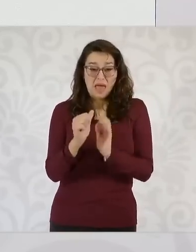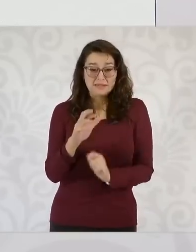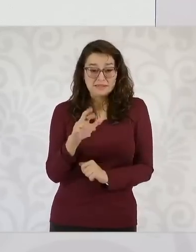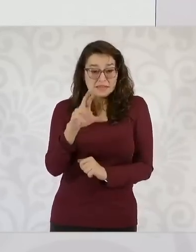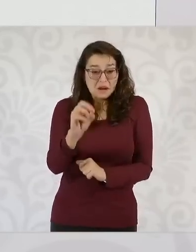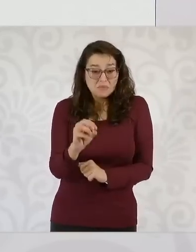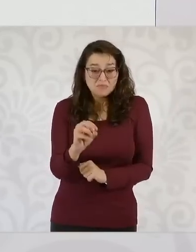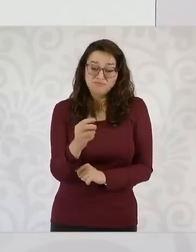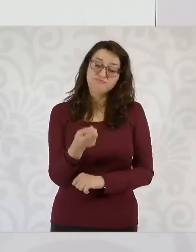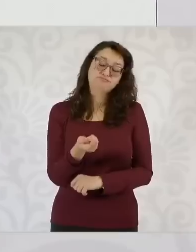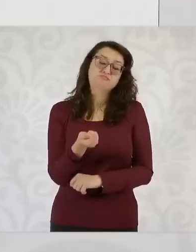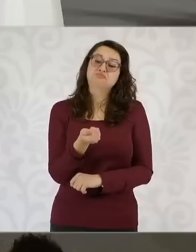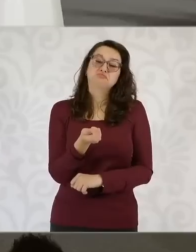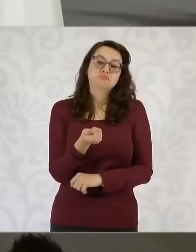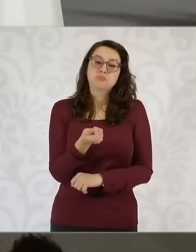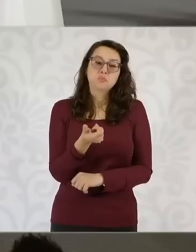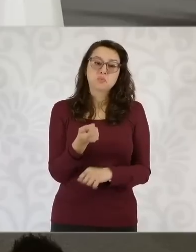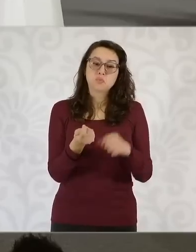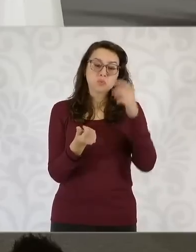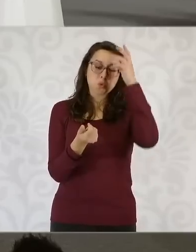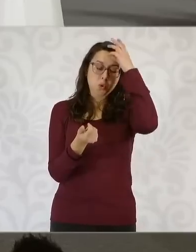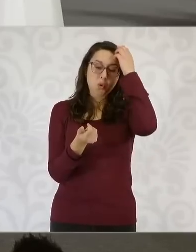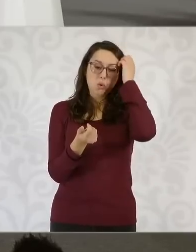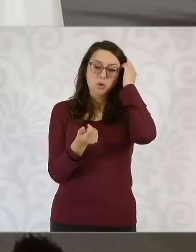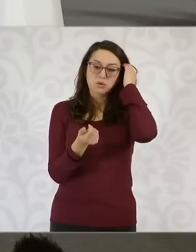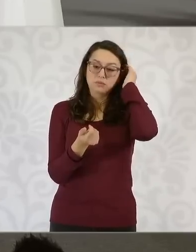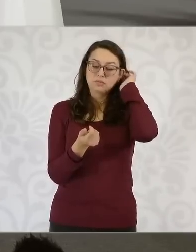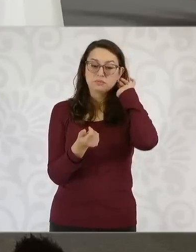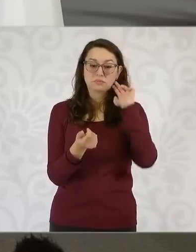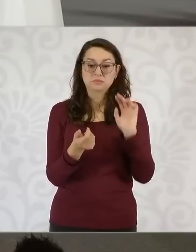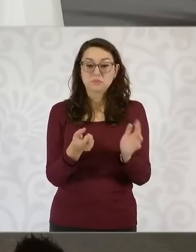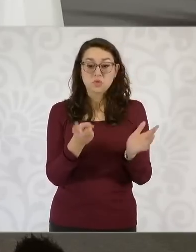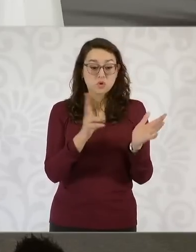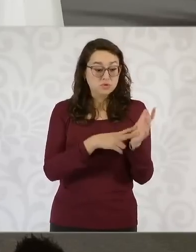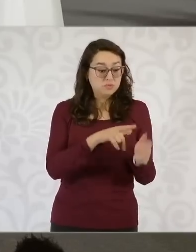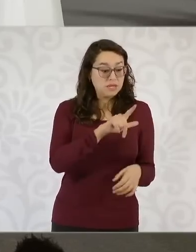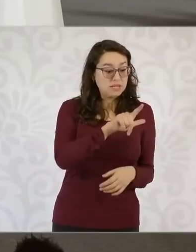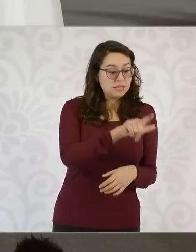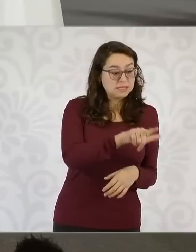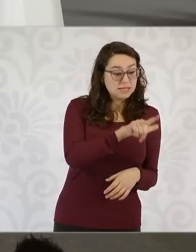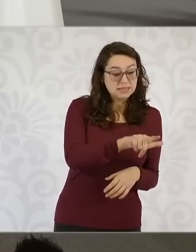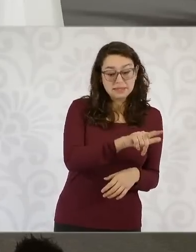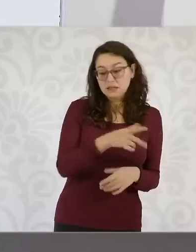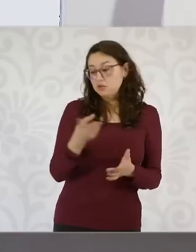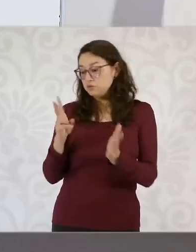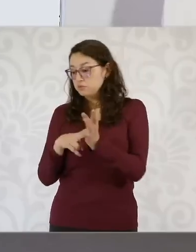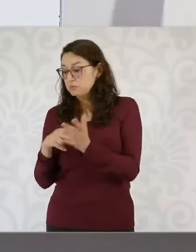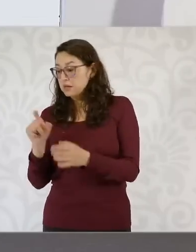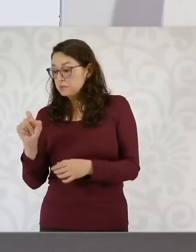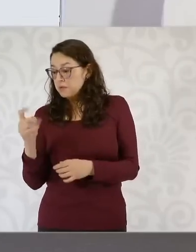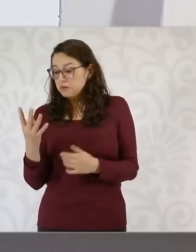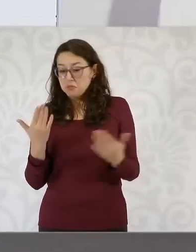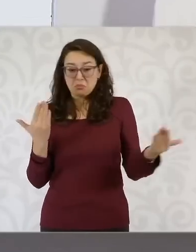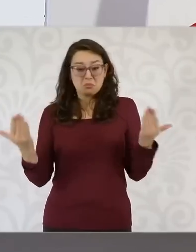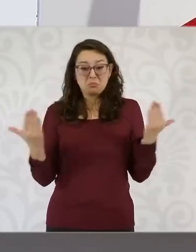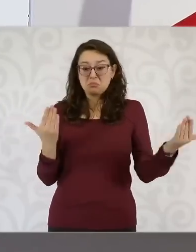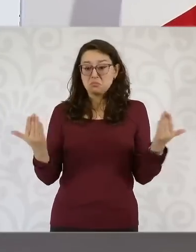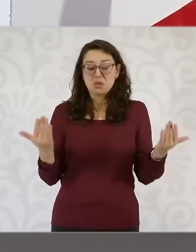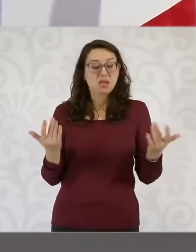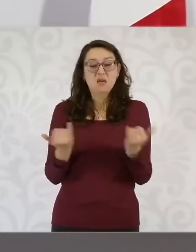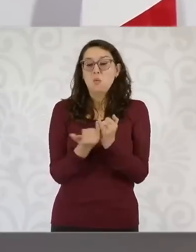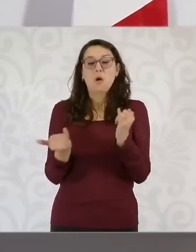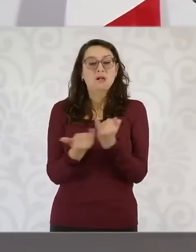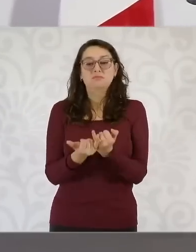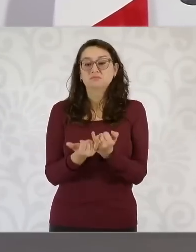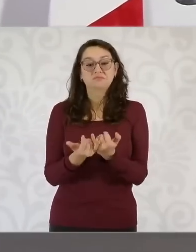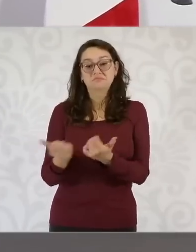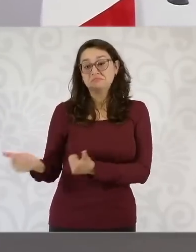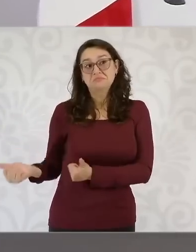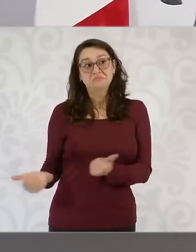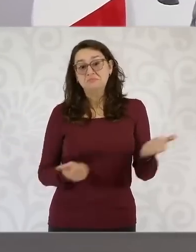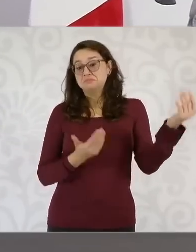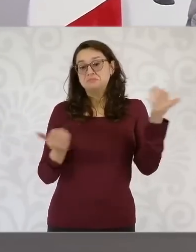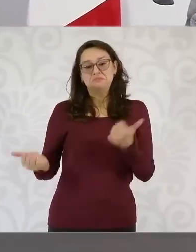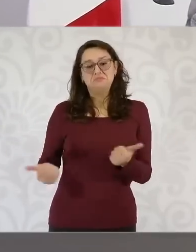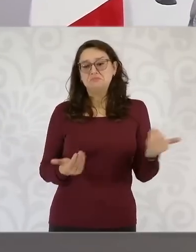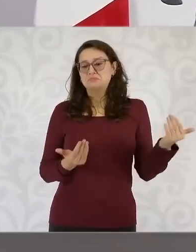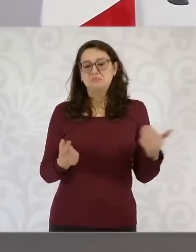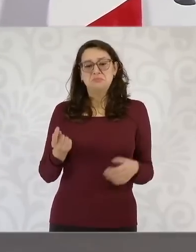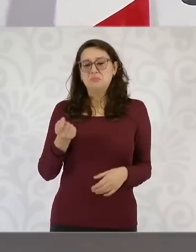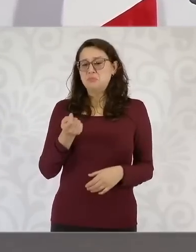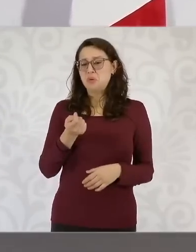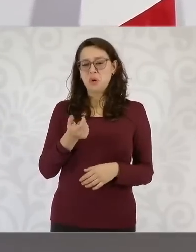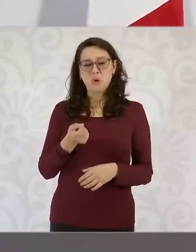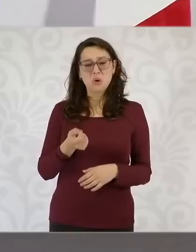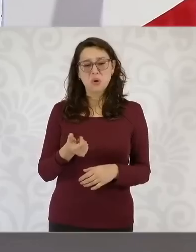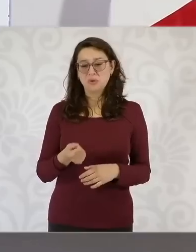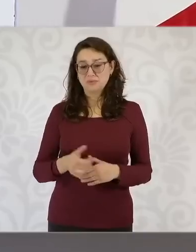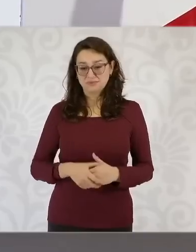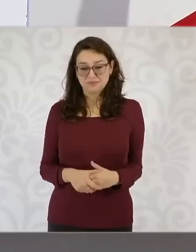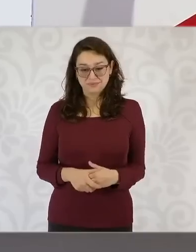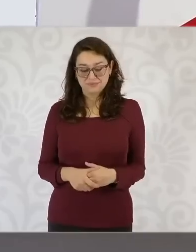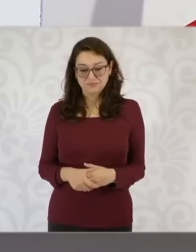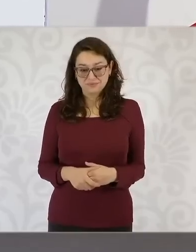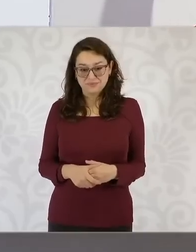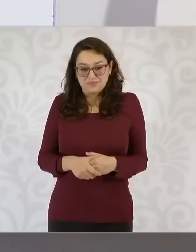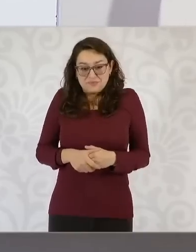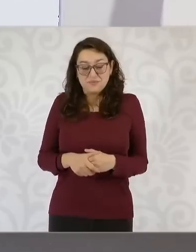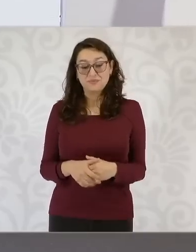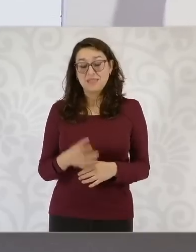dato respecto al promedio 2017 Pues casi en el mismo lugar no hay tal 100% es son las cifras